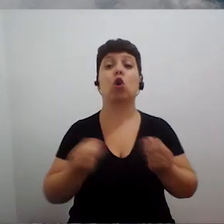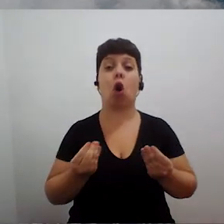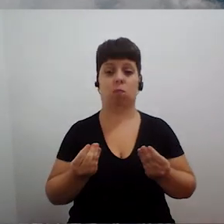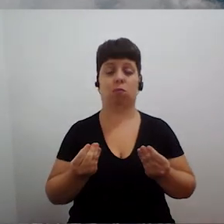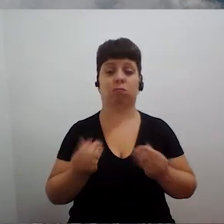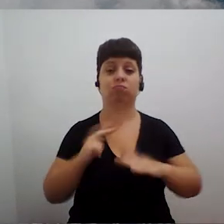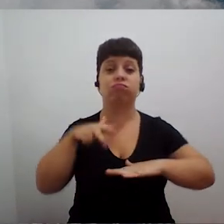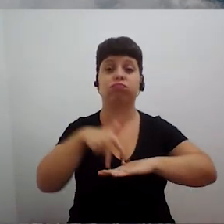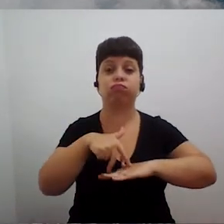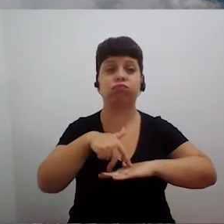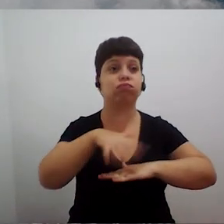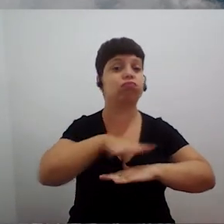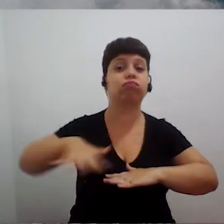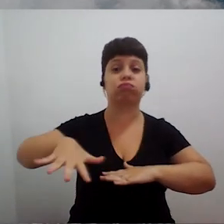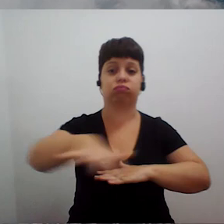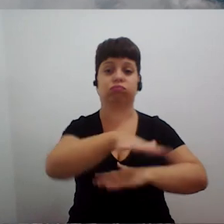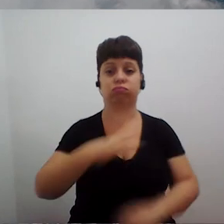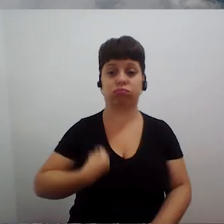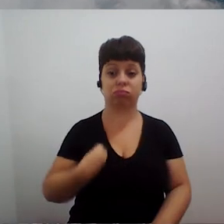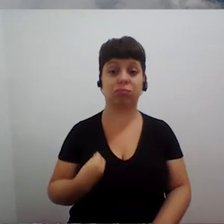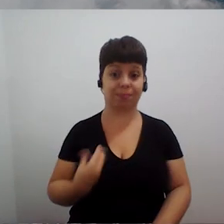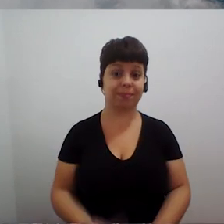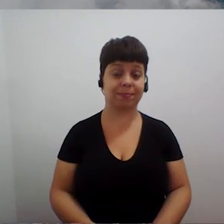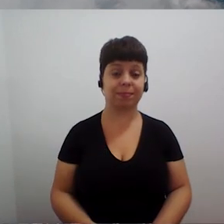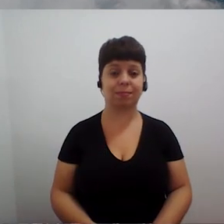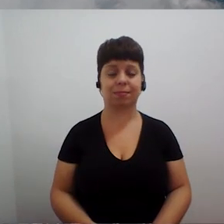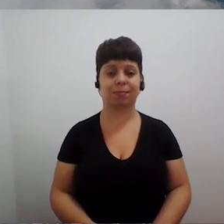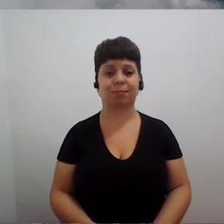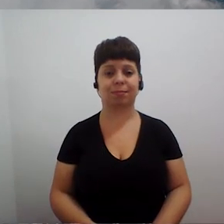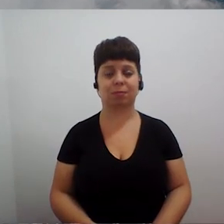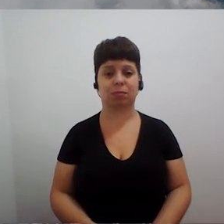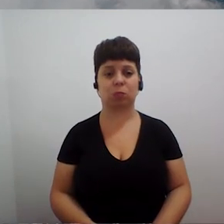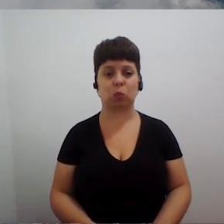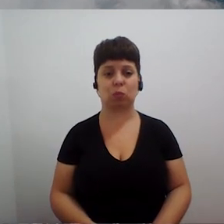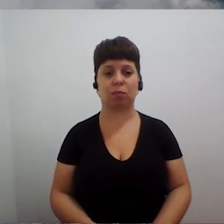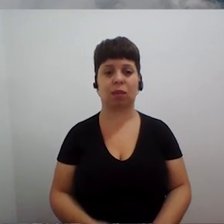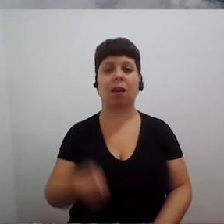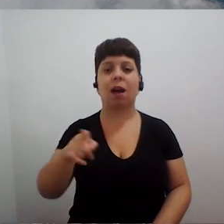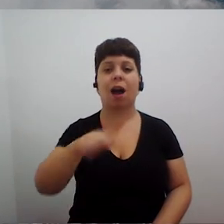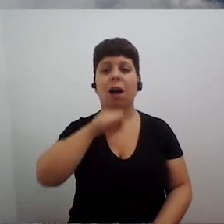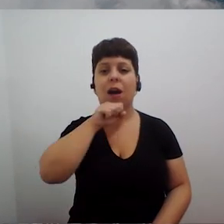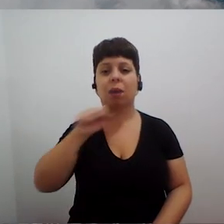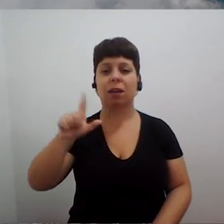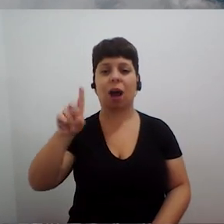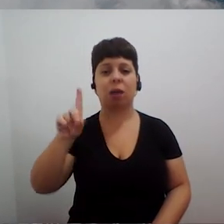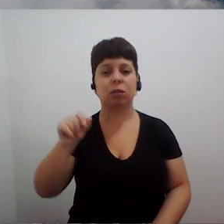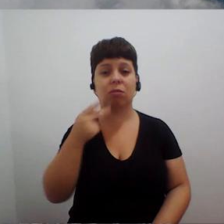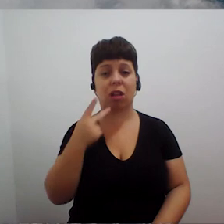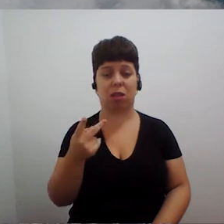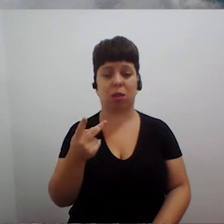no ambiente onde no situamos abandonando, gostei muito como a irmã Alva falou, abandonar os